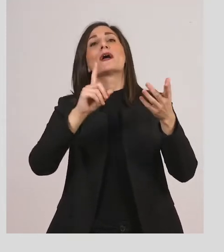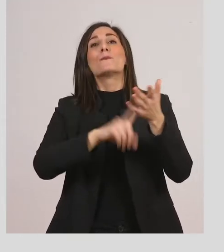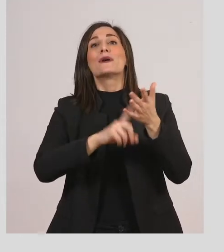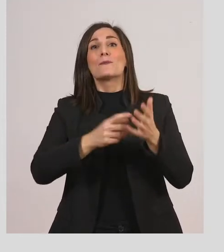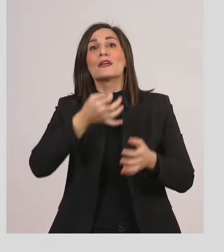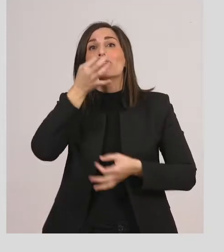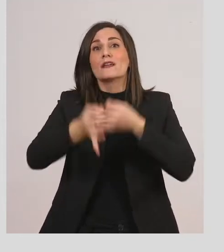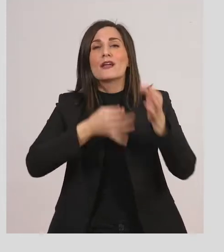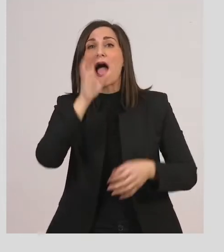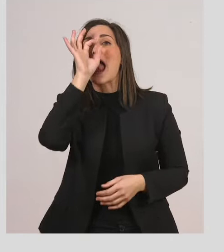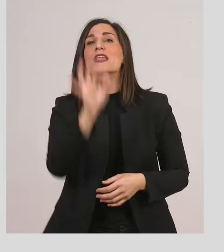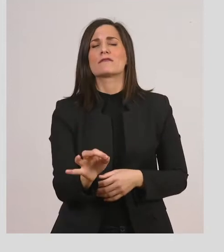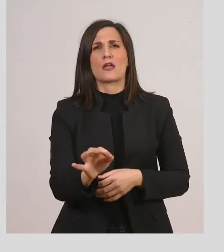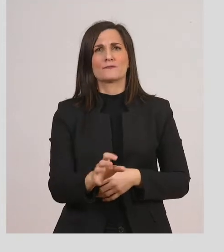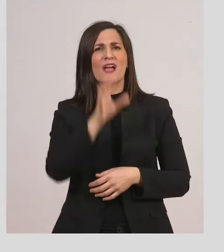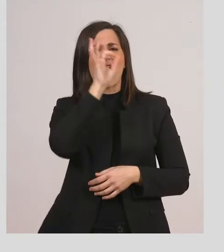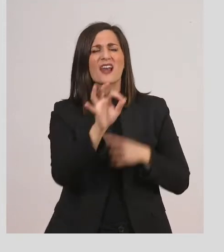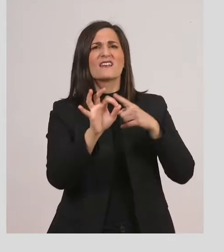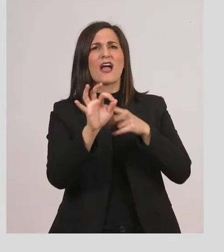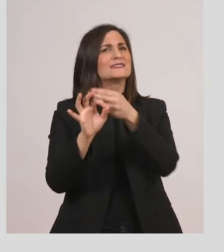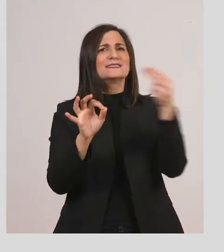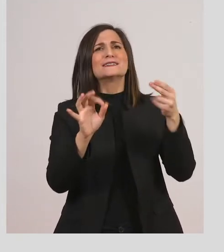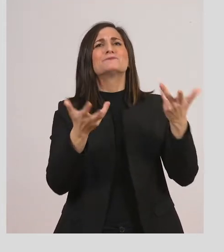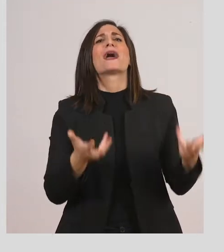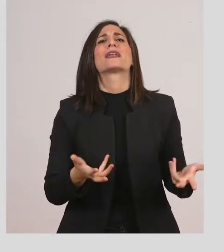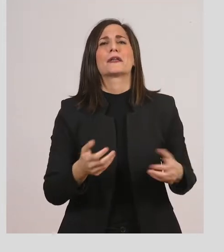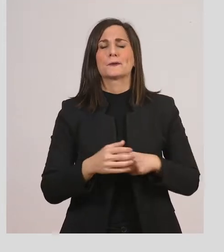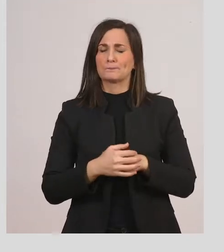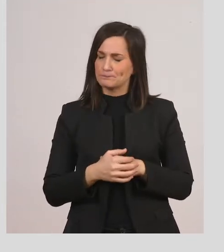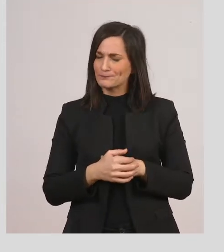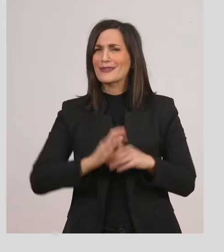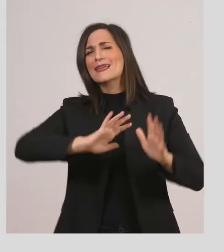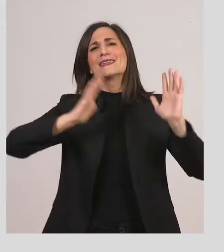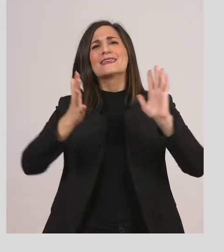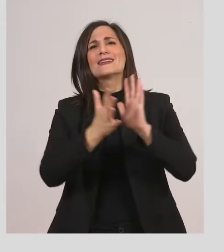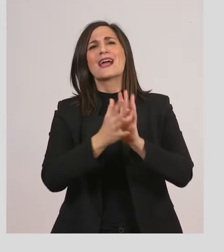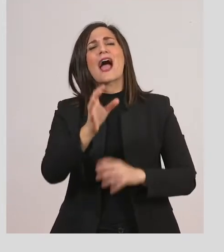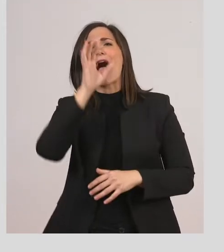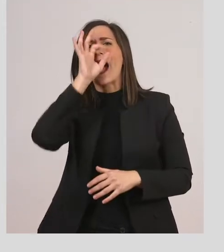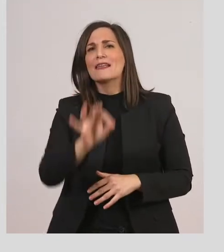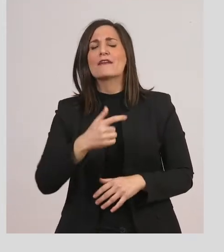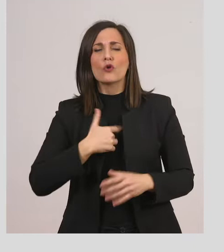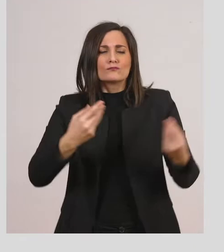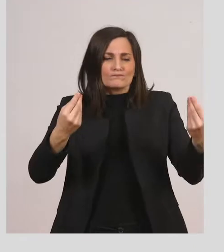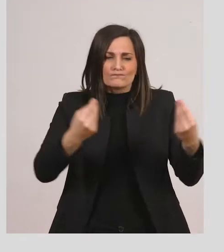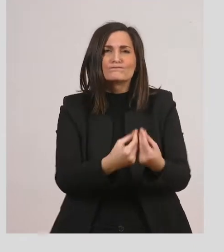Τι θα πει αλήθεια τώρα; Γιατί είναι κι αυτή μία φιλοσοφική οπτική. Χονδρικά, η αλήθεια είναι αυτό που ανταποκρίνεται στην πραγματικότητα.